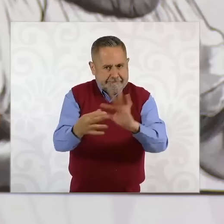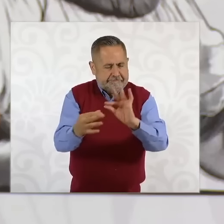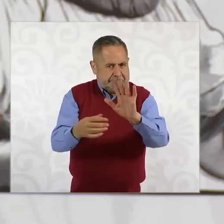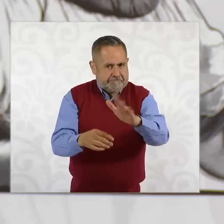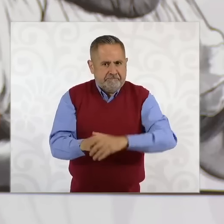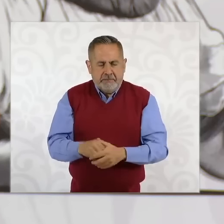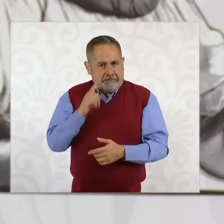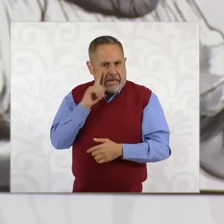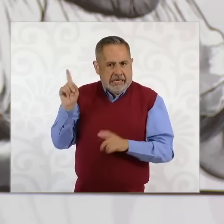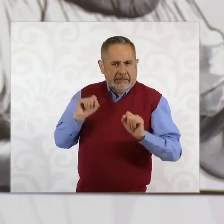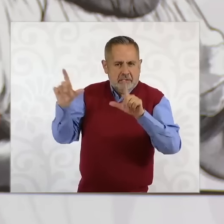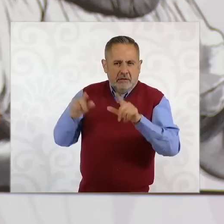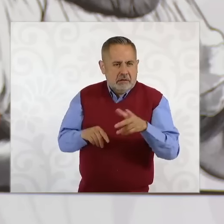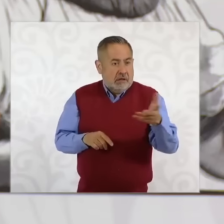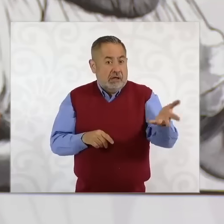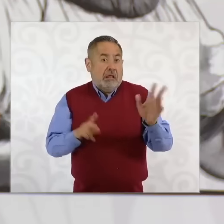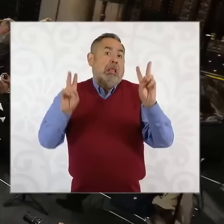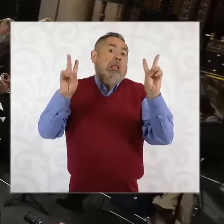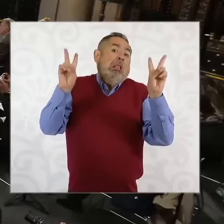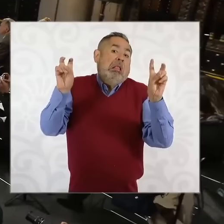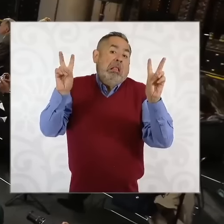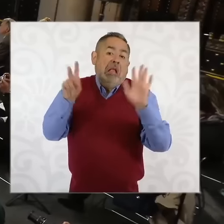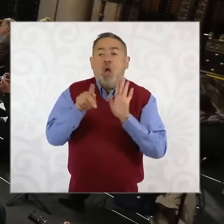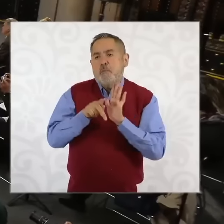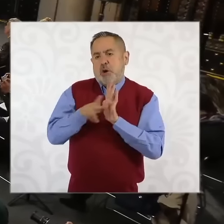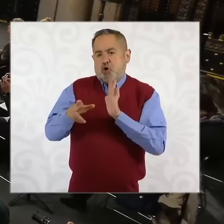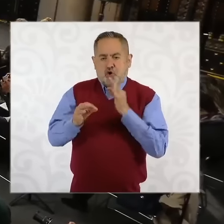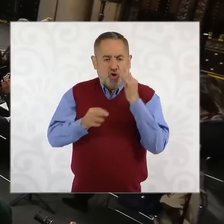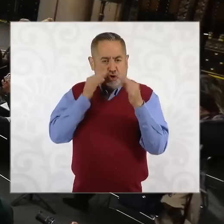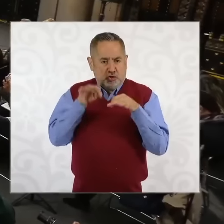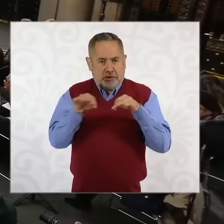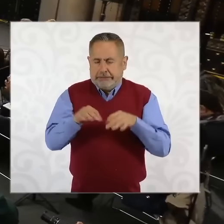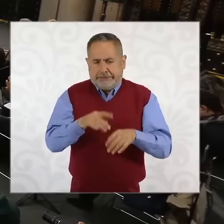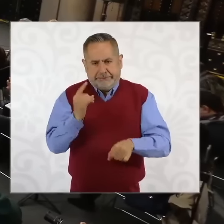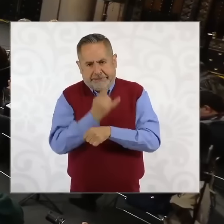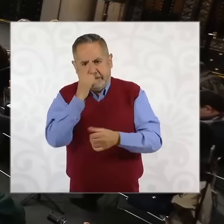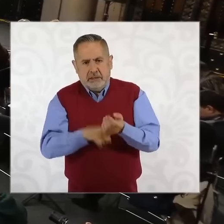un presunto periodista, vamos a llamarle así, un pseudoperiodista lo que dice de